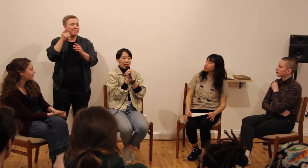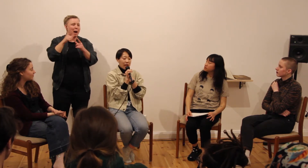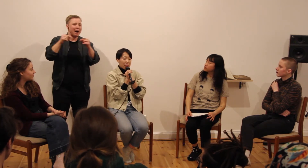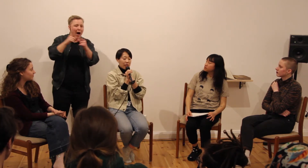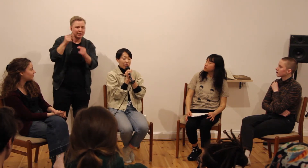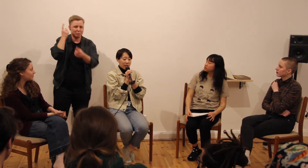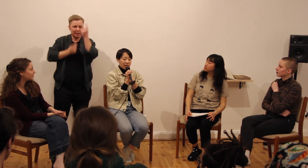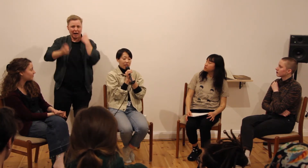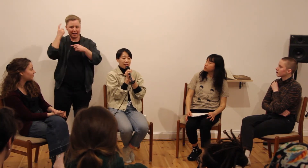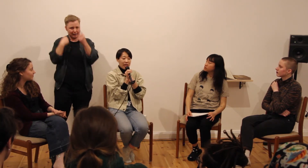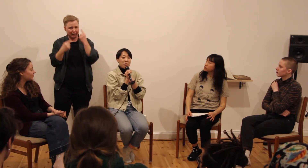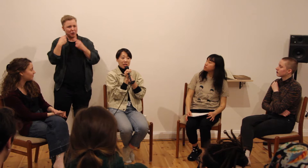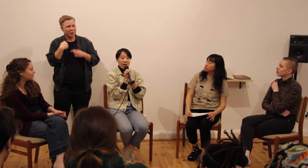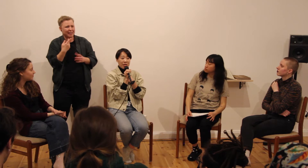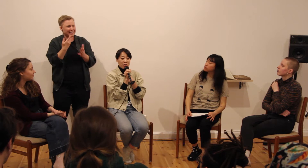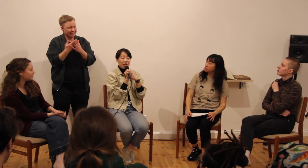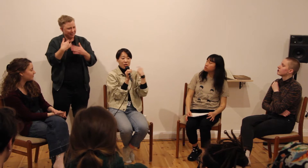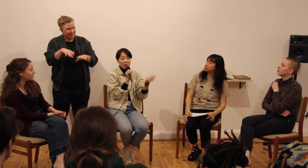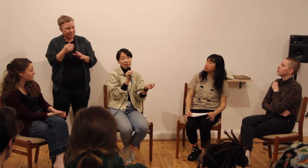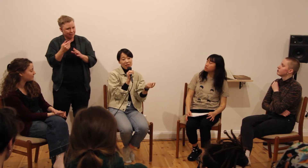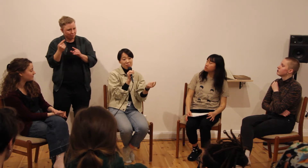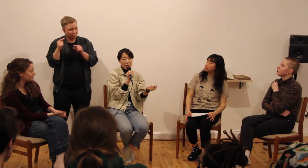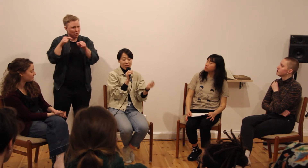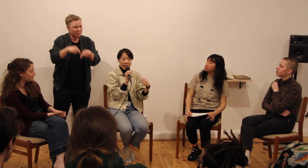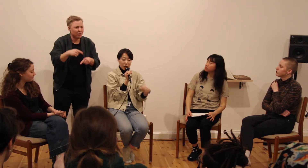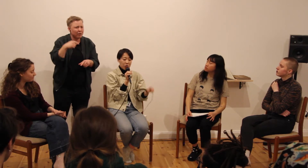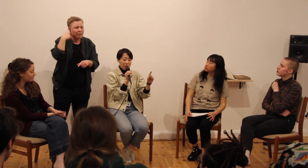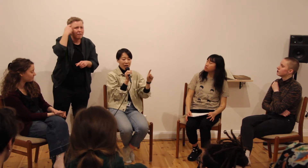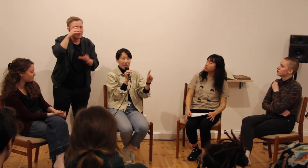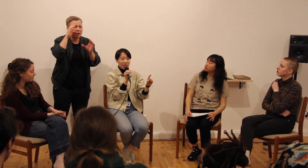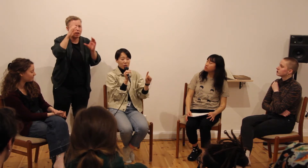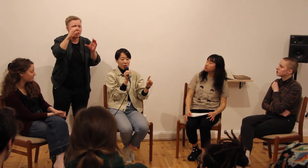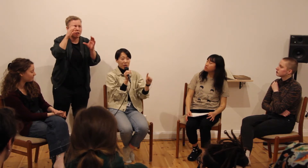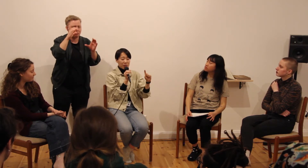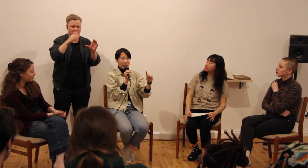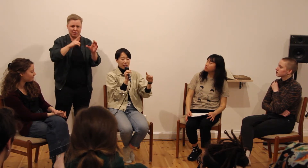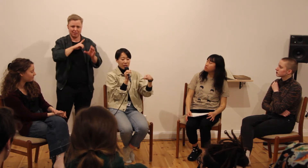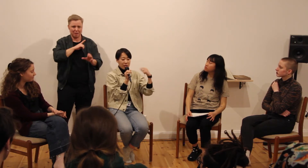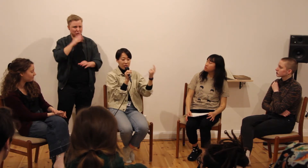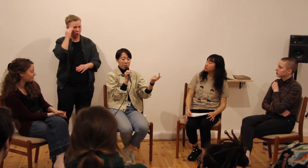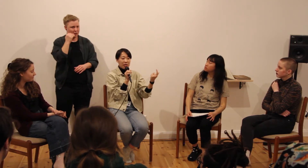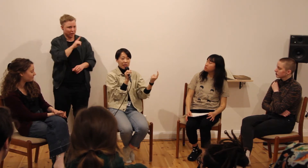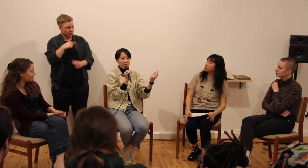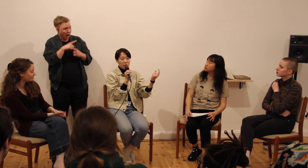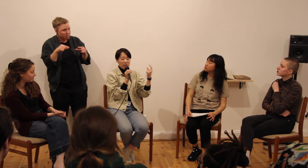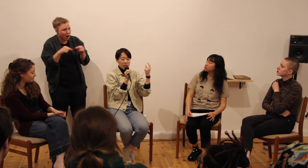aber dennoch habe ich dieselben Erfahrungen gemacht wie du, weil ich mit als Tochter von Immigranten aufgewachsen bin.